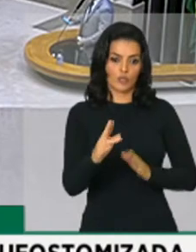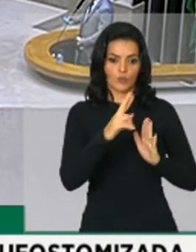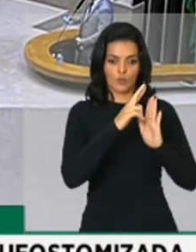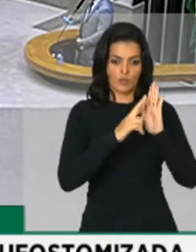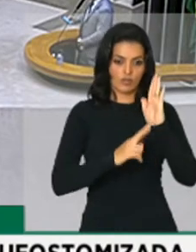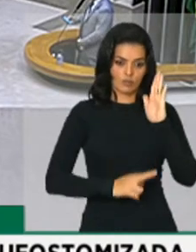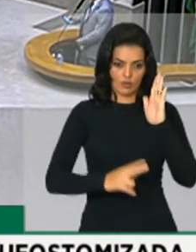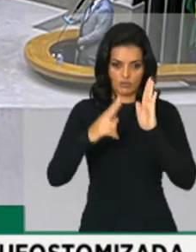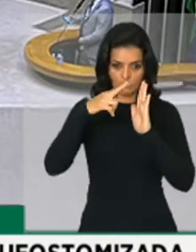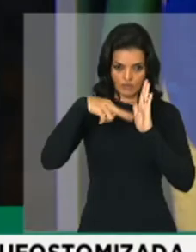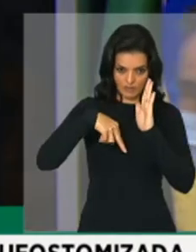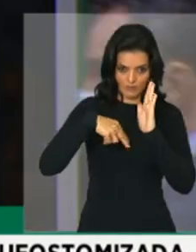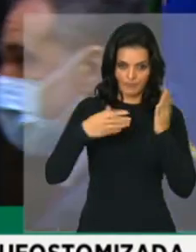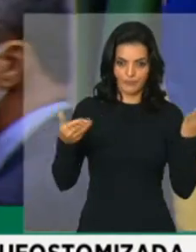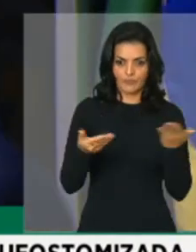DO PSB E WOLNEY QUEIROZ DO PDT. ELA TEM COMO OBJETIVO